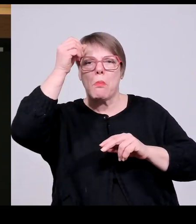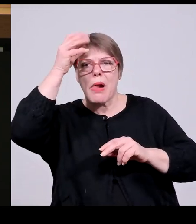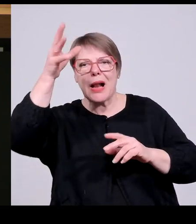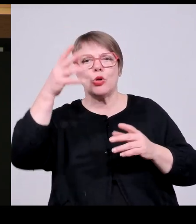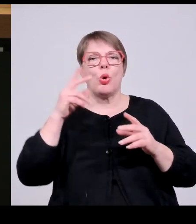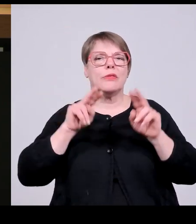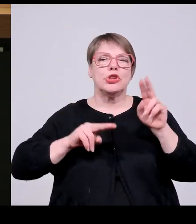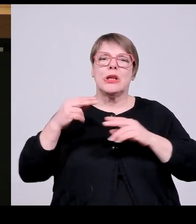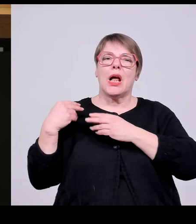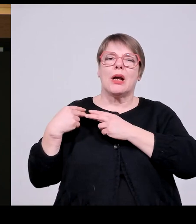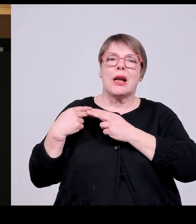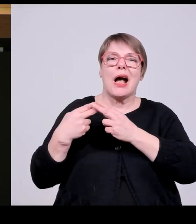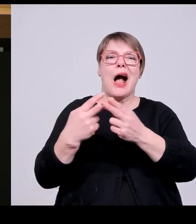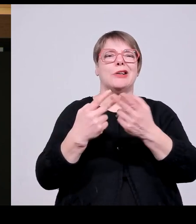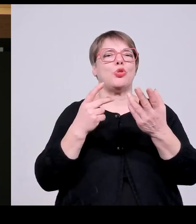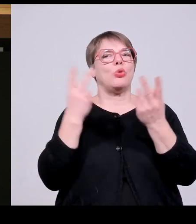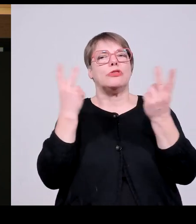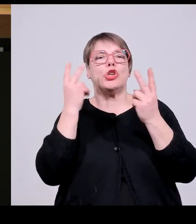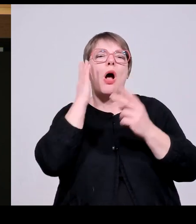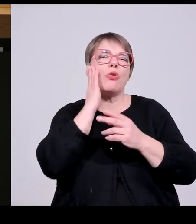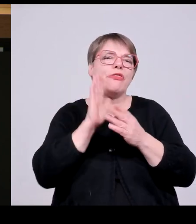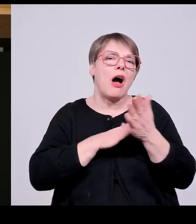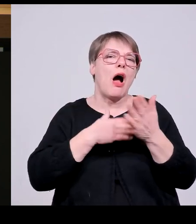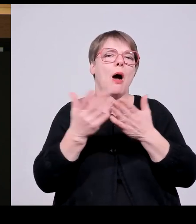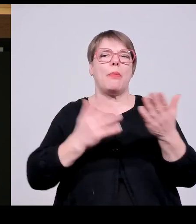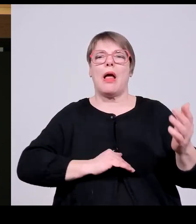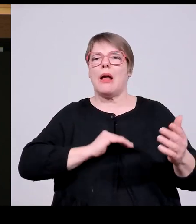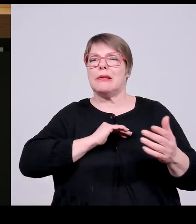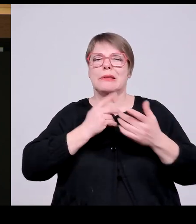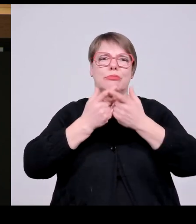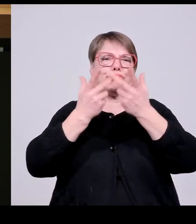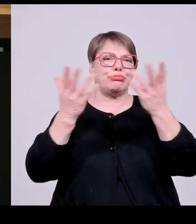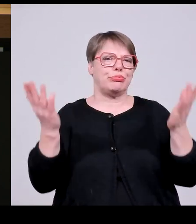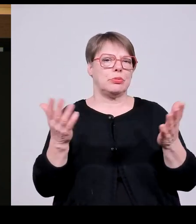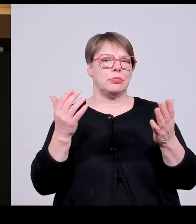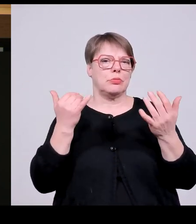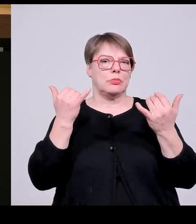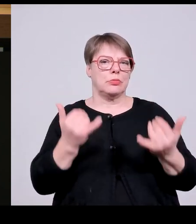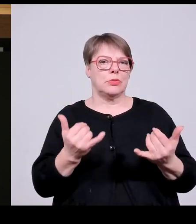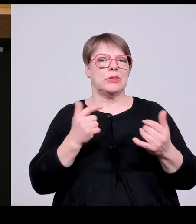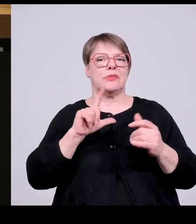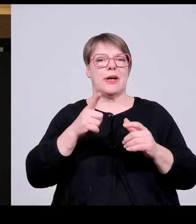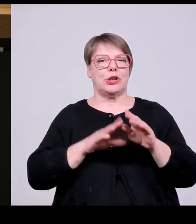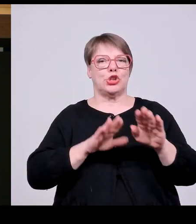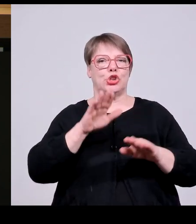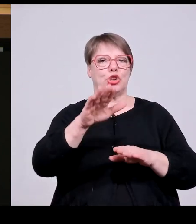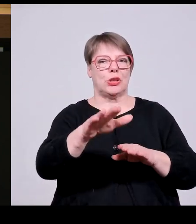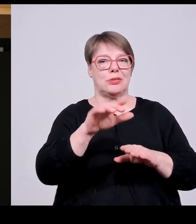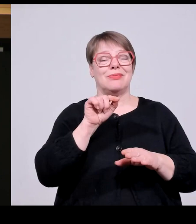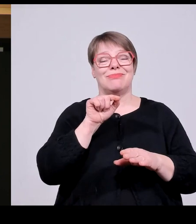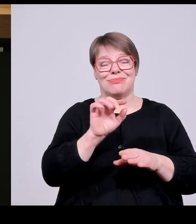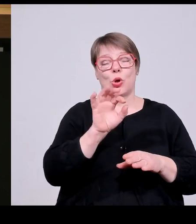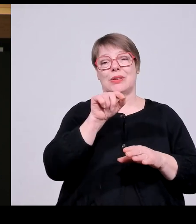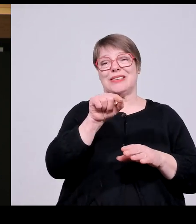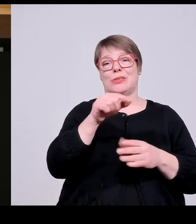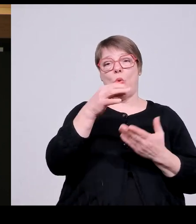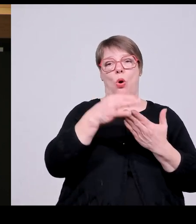Und diese Standards und Bedarfe sollen in ein Gesetz gegossen werden, um unseren Bibliotheken auf die entsprechende rechtliche Sicherheit zu geben.